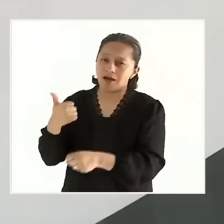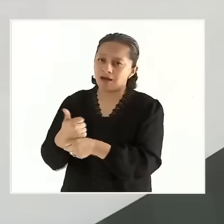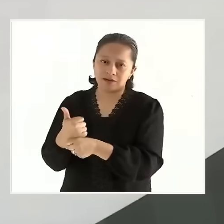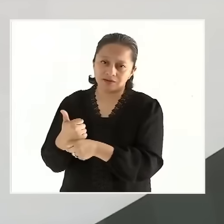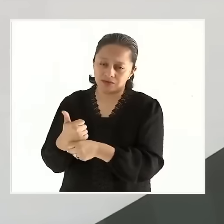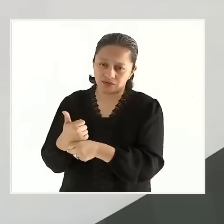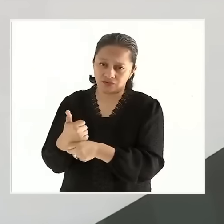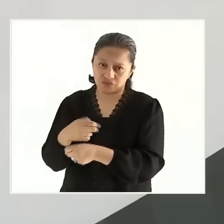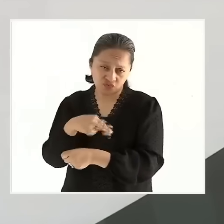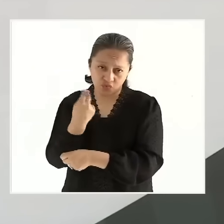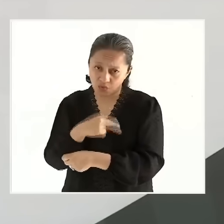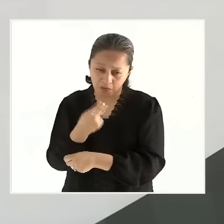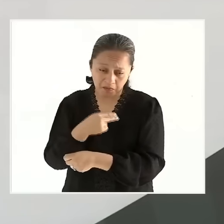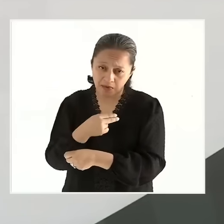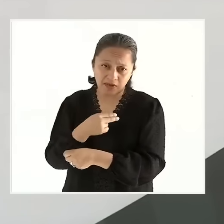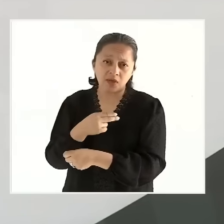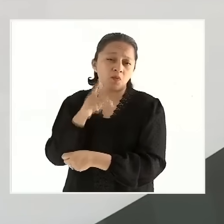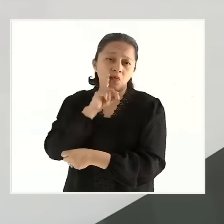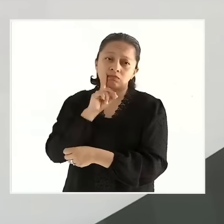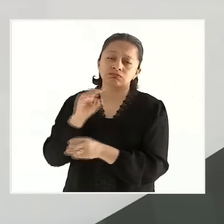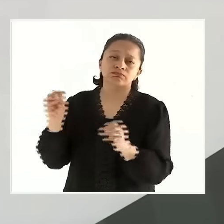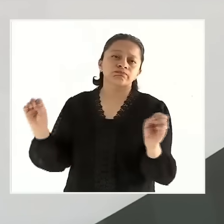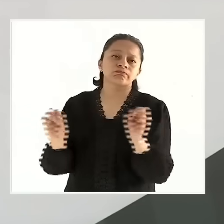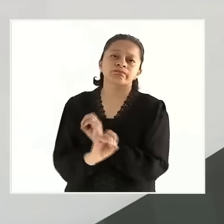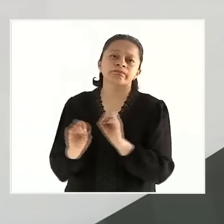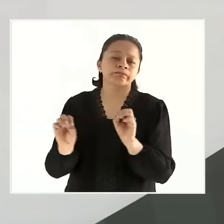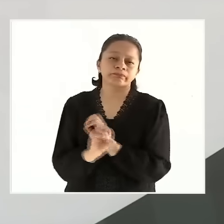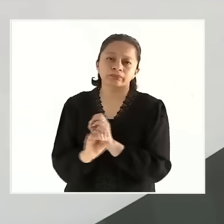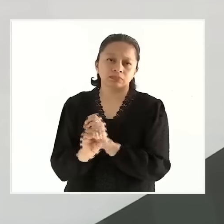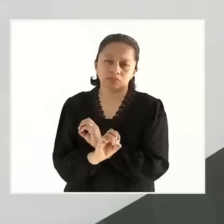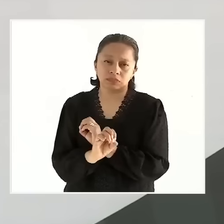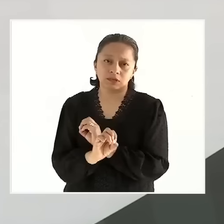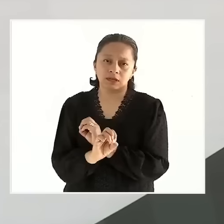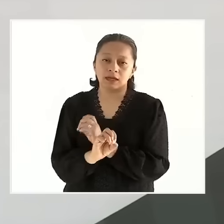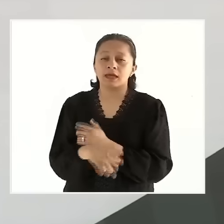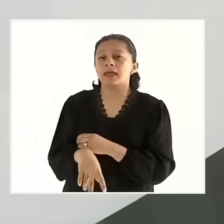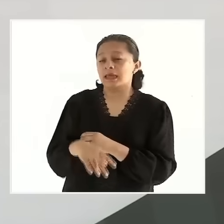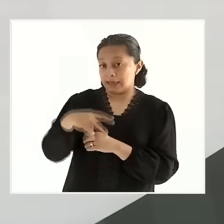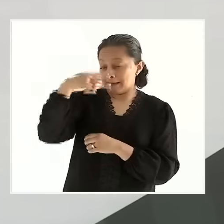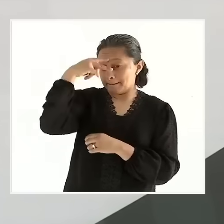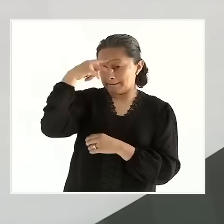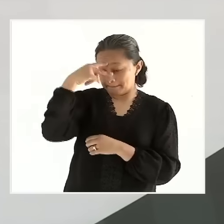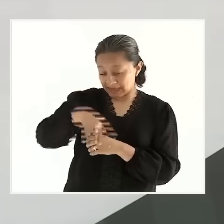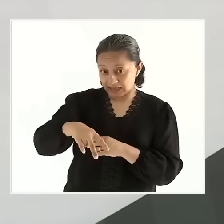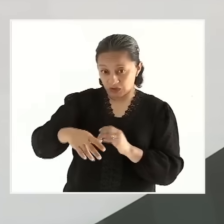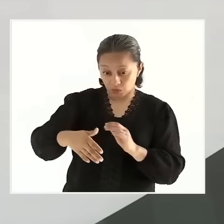de una mujer y México se construyó con héroes de la patria, pero también con heroínas de la